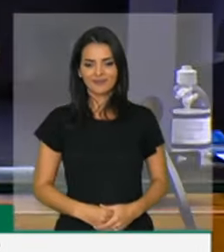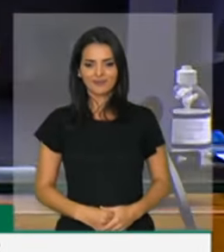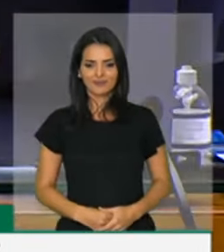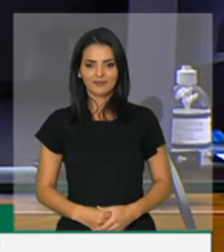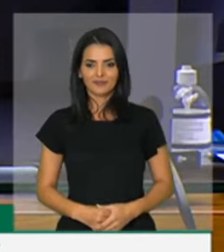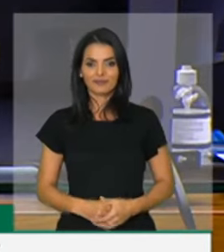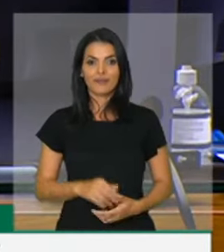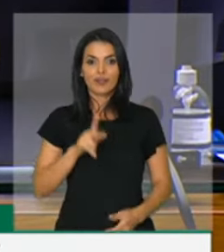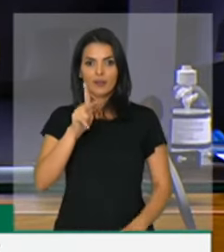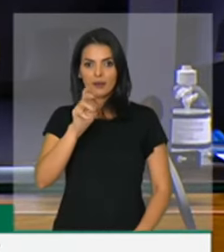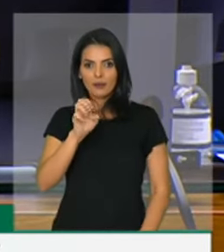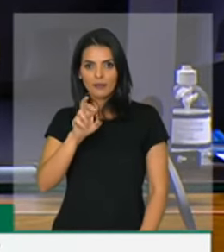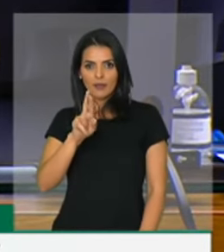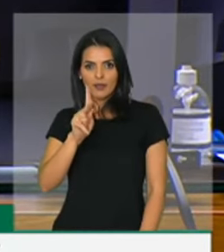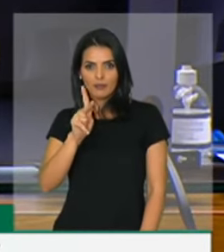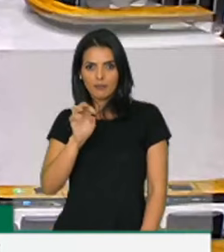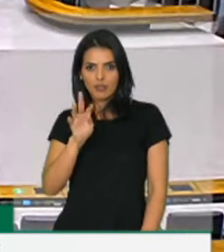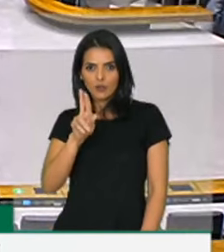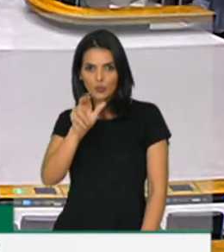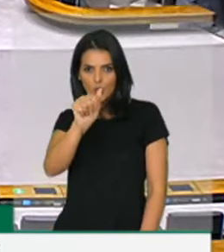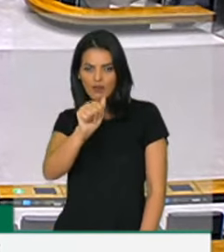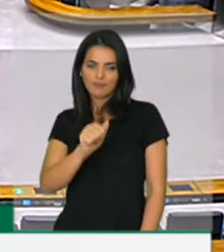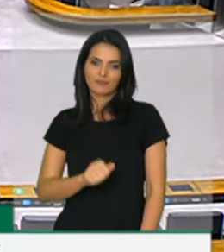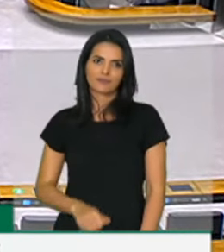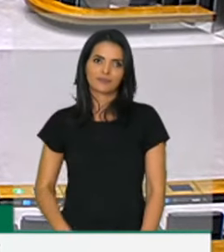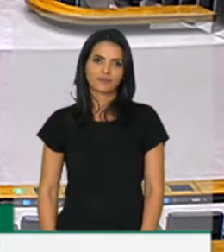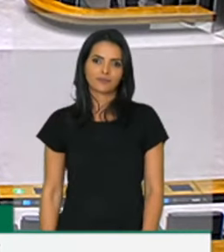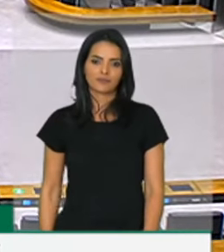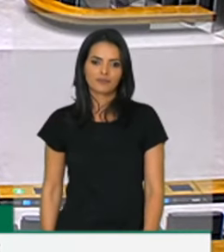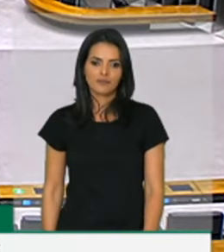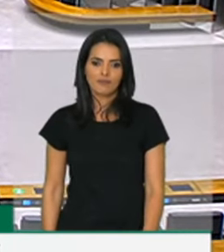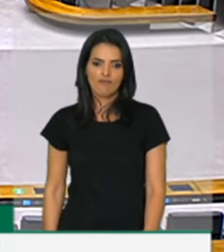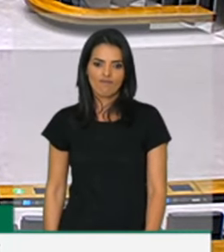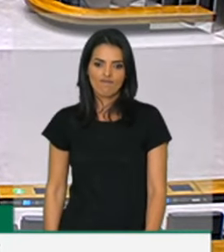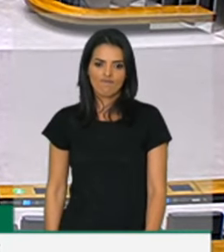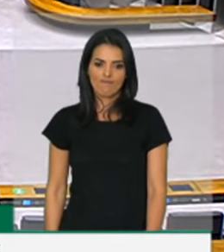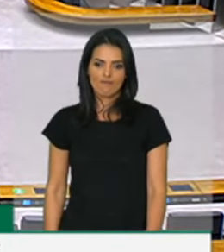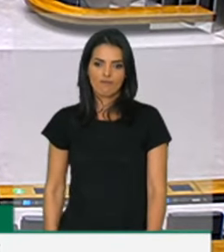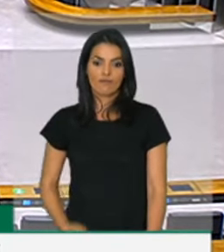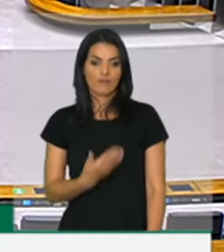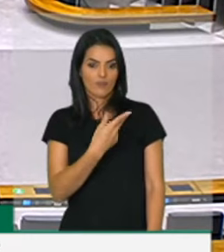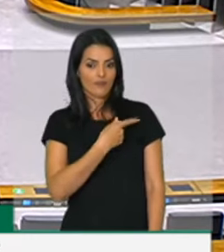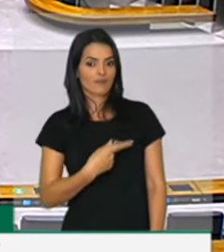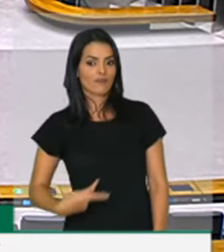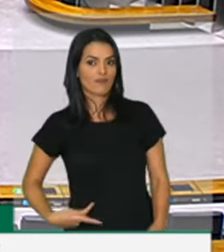DEPUTADA PERPÉTUA. -- [DEPUTADA]: SENHOR PRESIDENTE, MUITO OBRIGADA POR ESSE ESPAÇO, EU GOSTARIA DE COMUNICAR AO PLENÁRIO DESTA